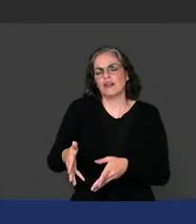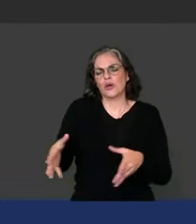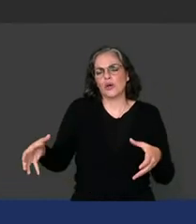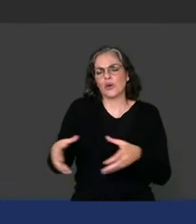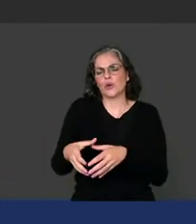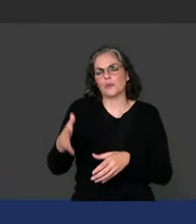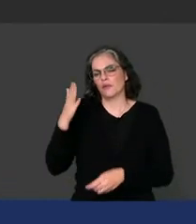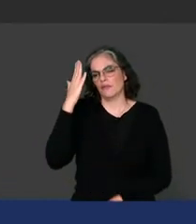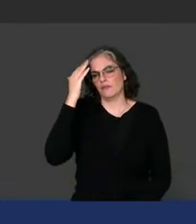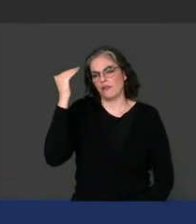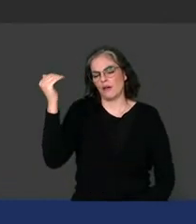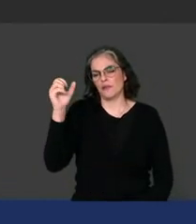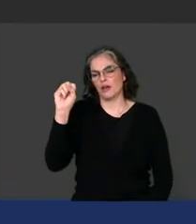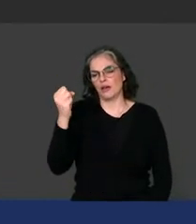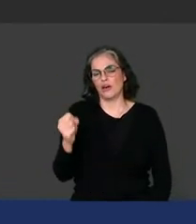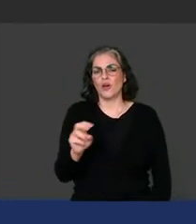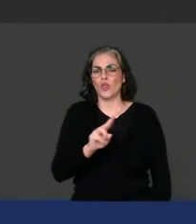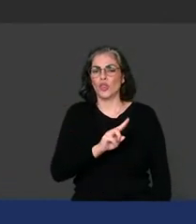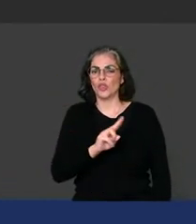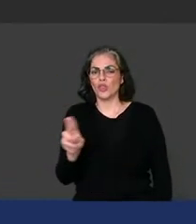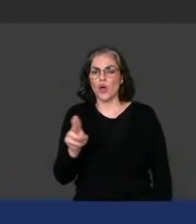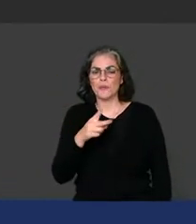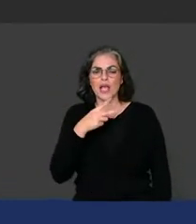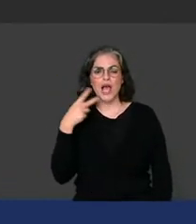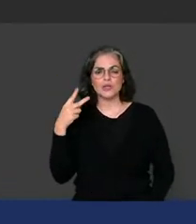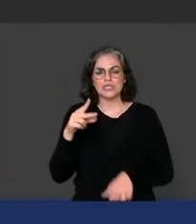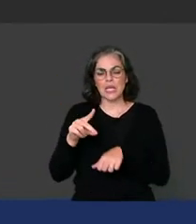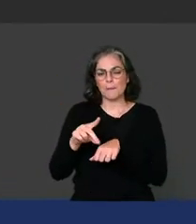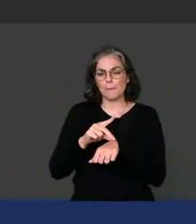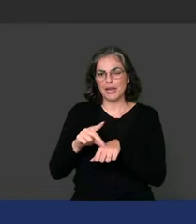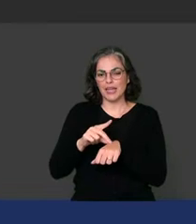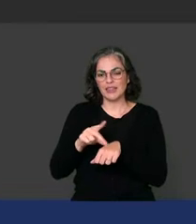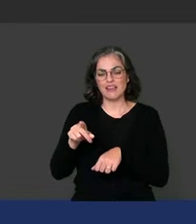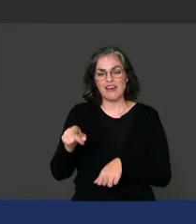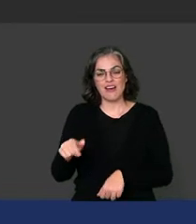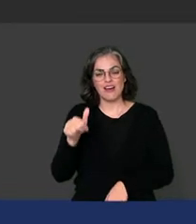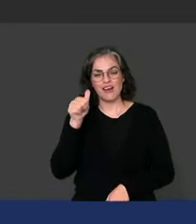VINTE ANOS EM UMA BANDA FAMOSA EM SERGIPE NO BRASIL, A BANDA CALCINHA PRETA. ELA MORRE AOS